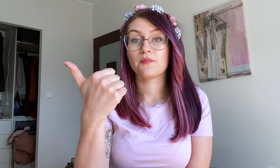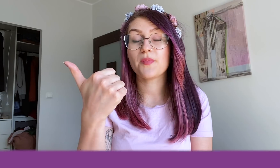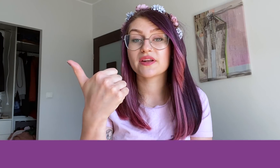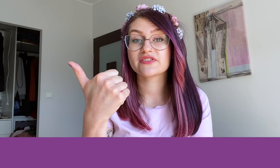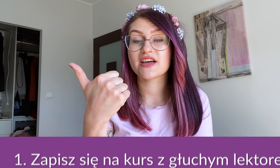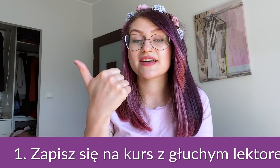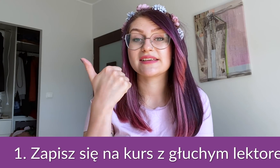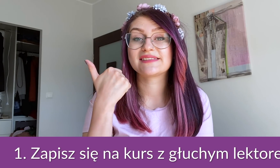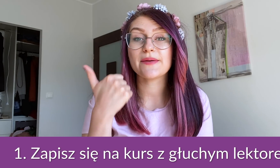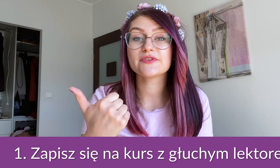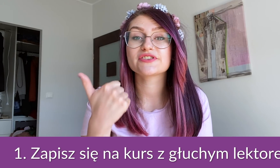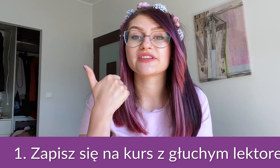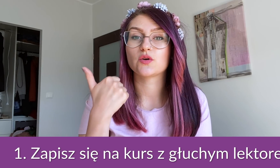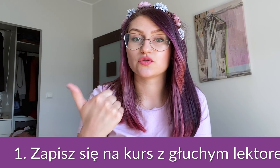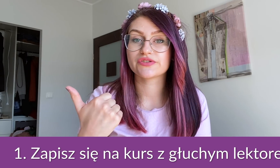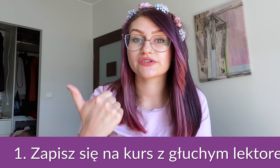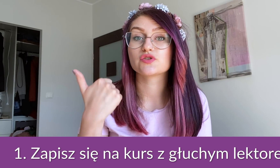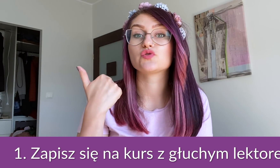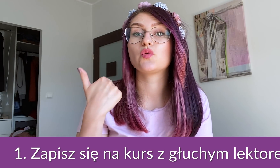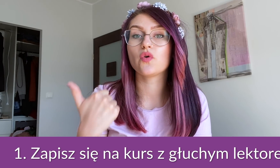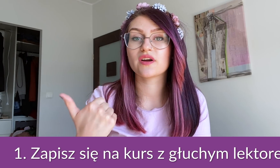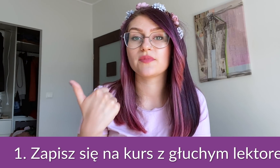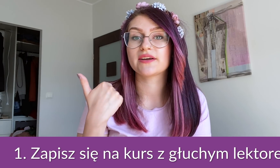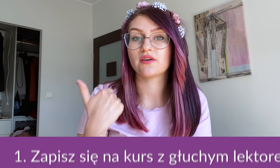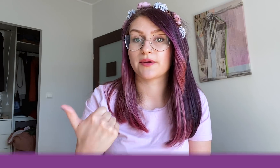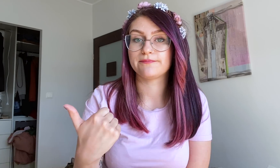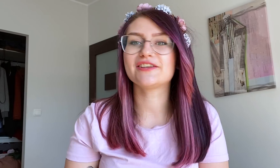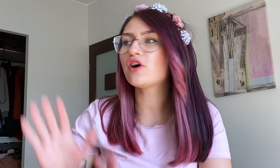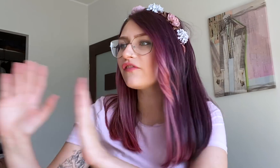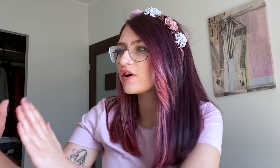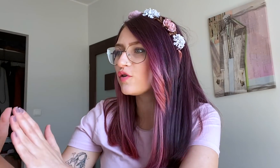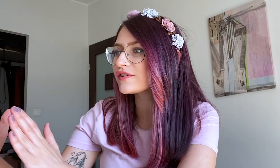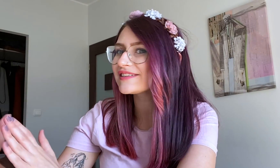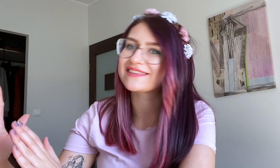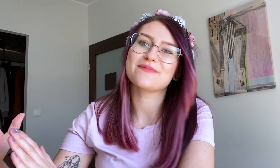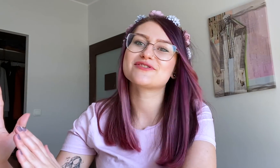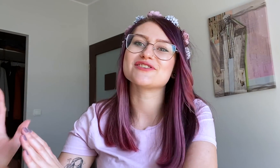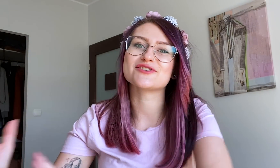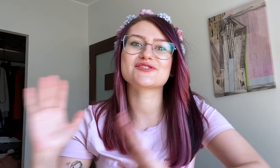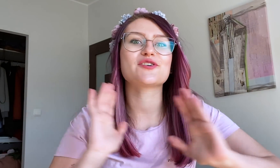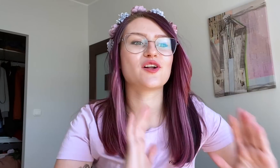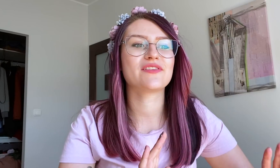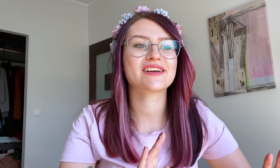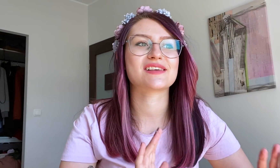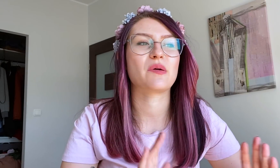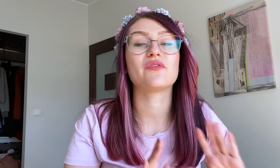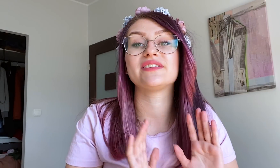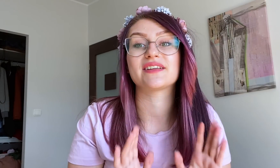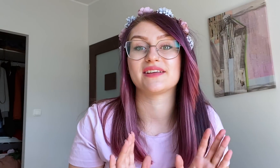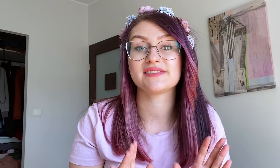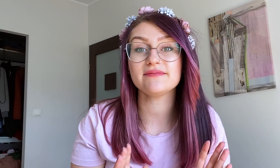Po pierwsze - zapisz się na kurs z Głuchym lektorem. Jakikolwiek kurs jest lepszy niż cokolwiek samemu w internecie.